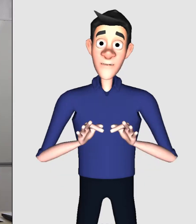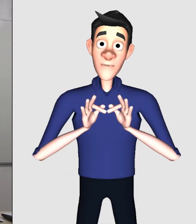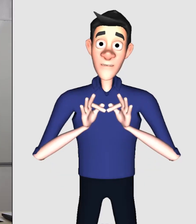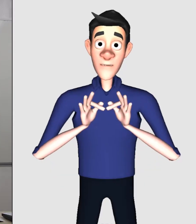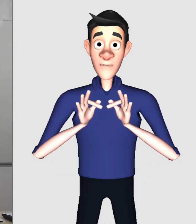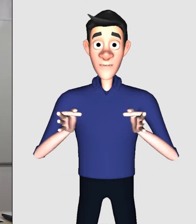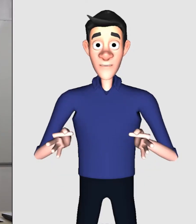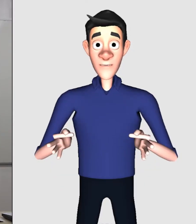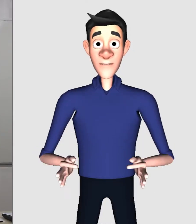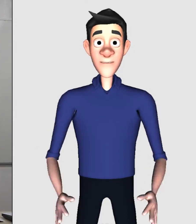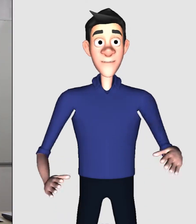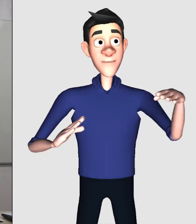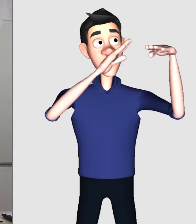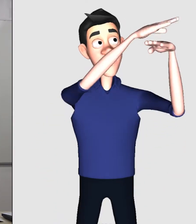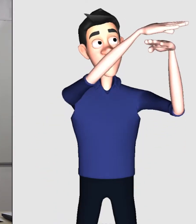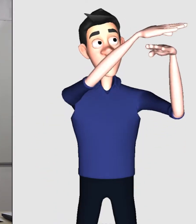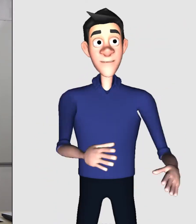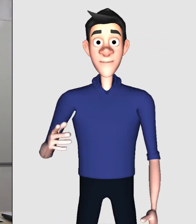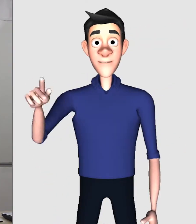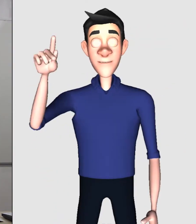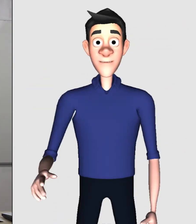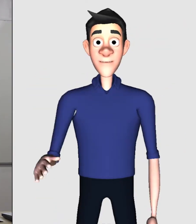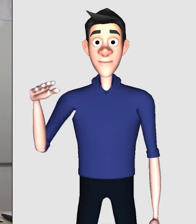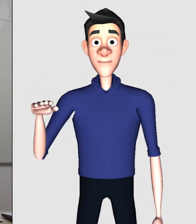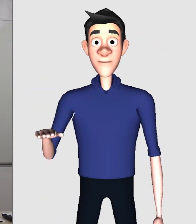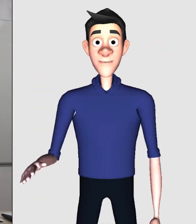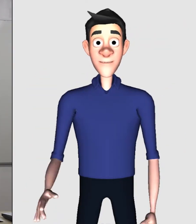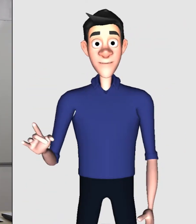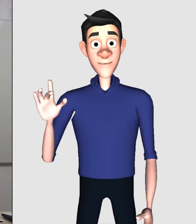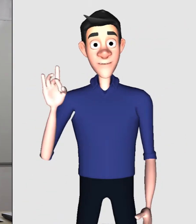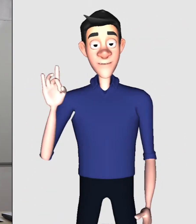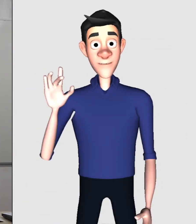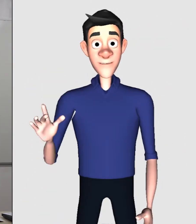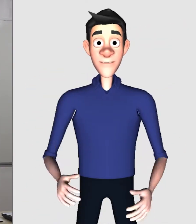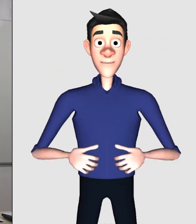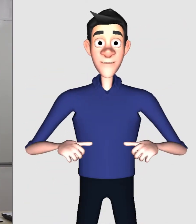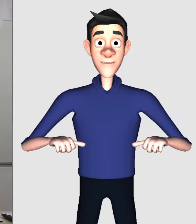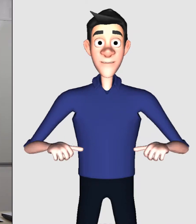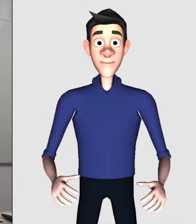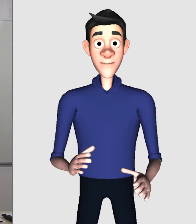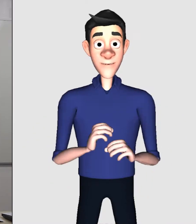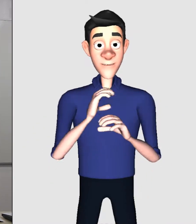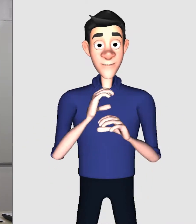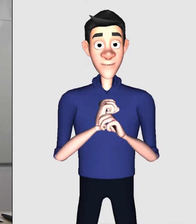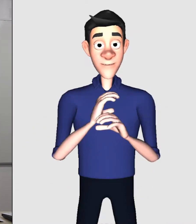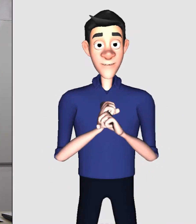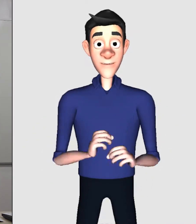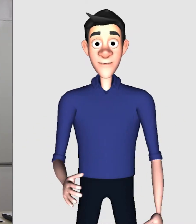Da de cima para a de baixo apenas ficou mais fácil